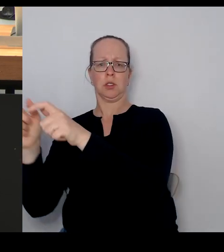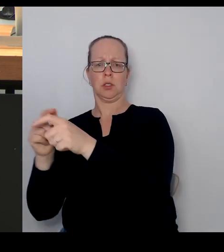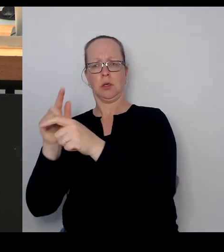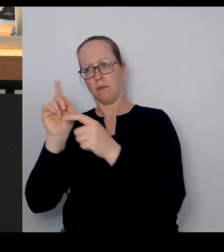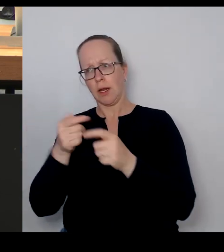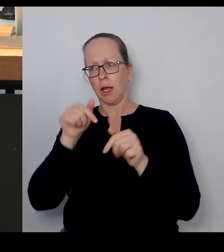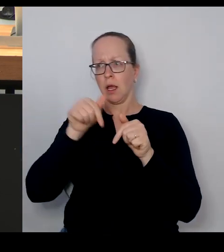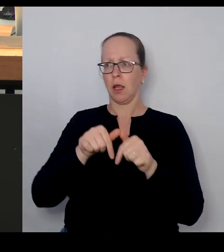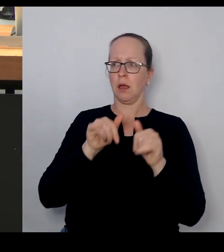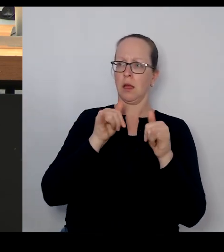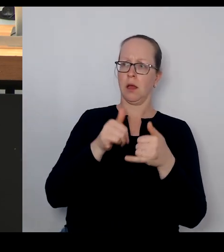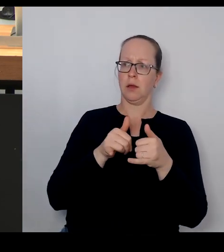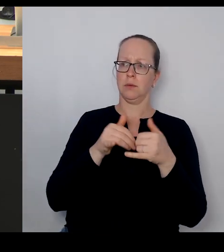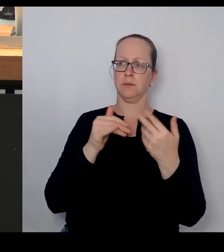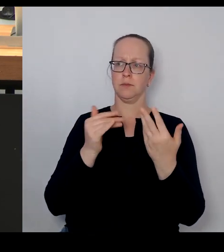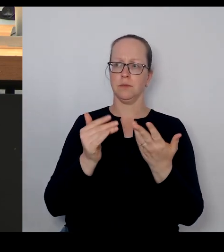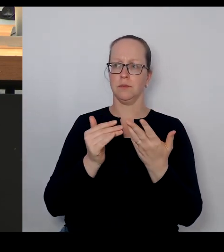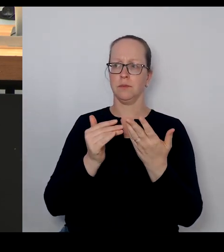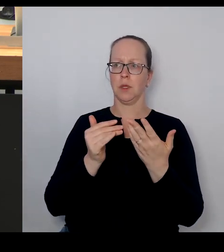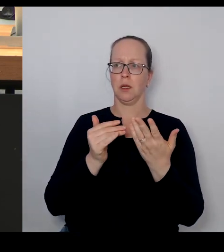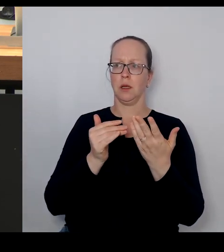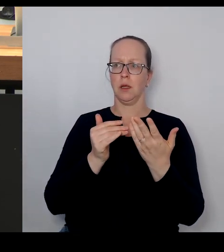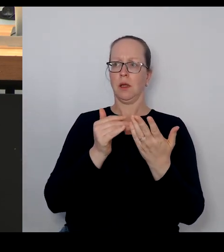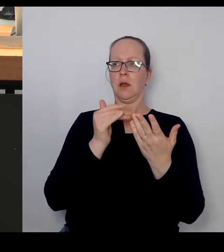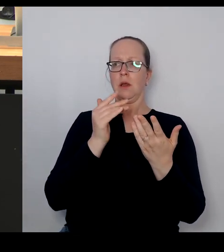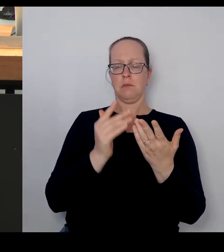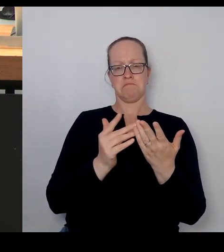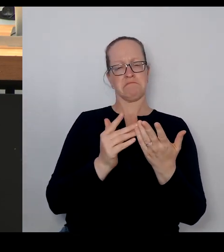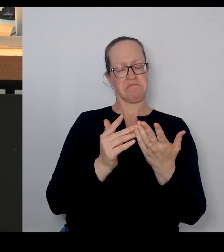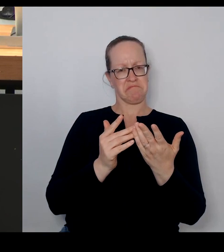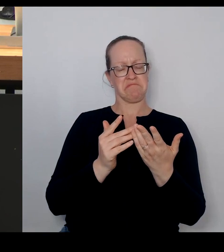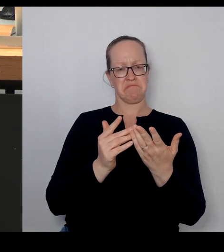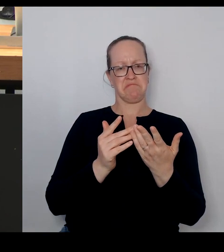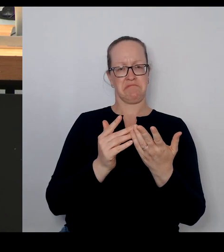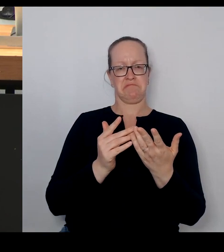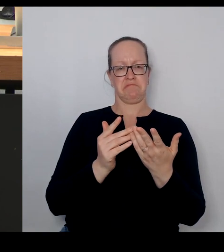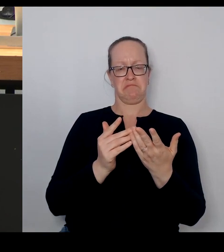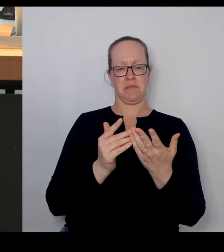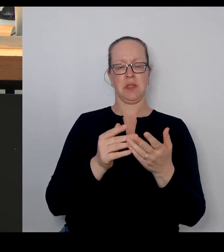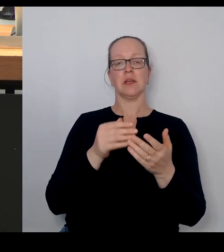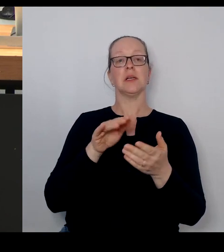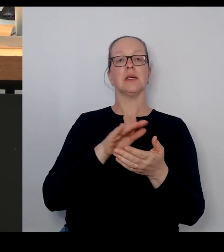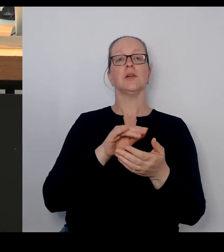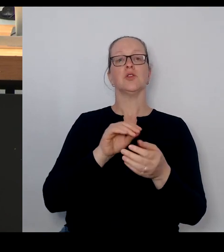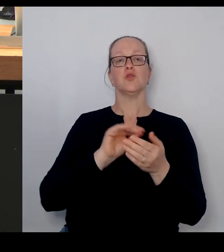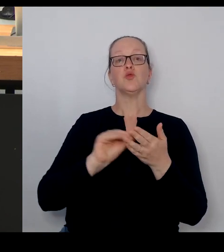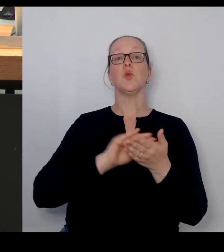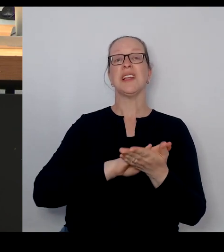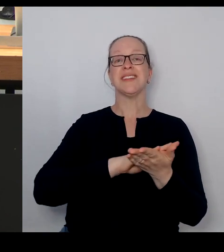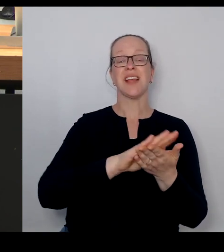und um gute Arbeit. Seit Jahren schon gibt es die dankenswerte Initiative von Schule in Not und den Gewerkschaften.